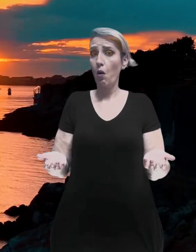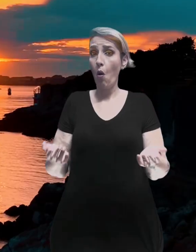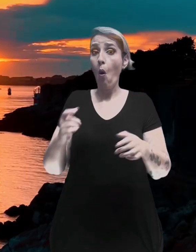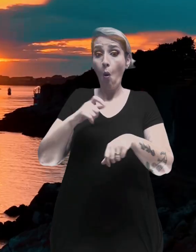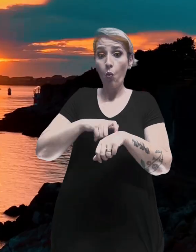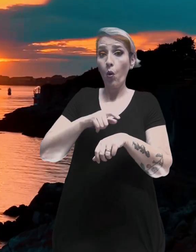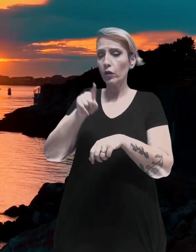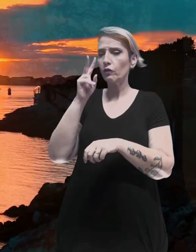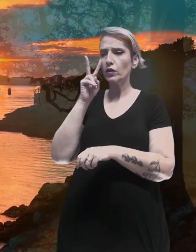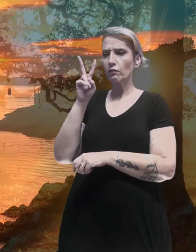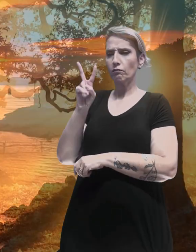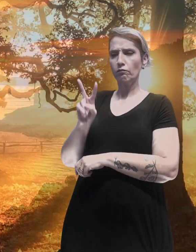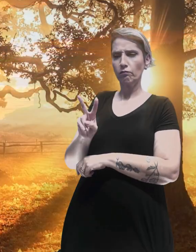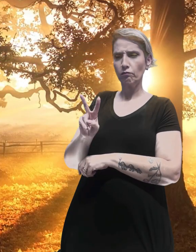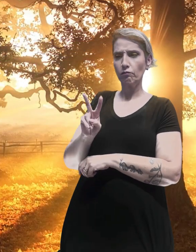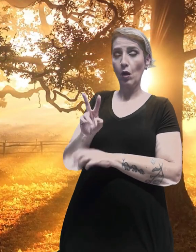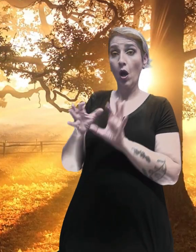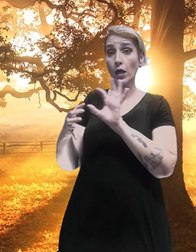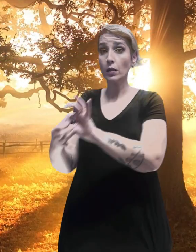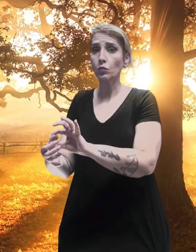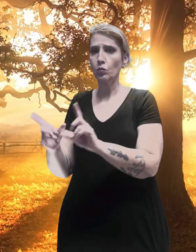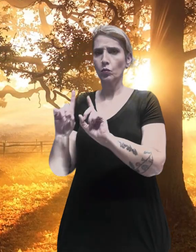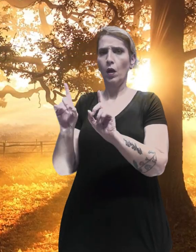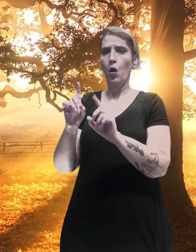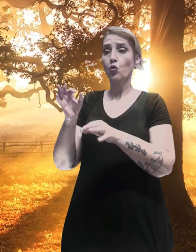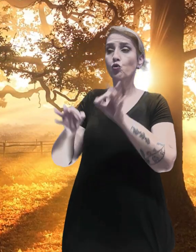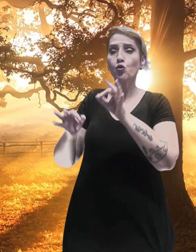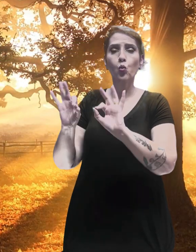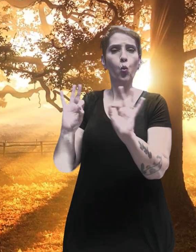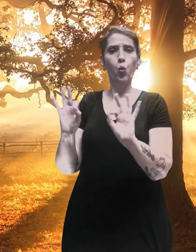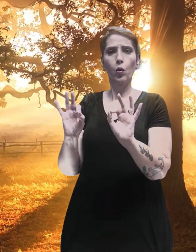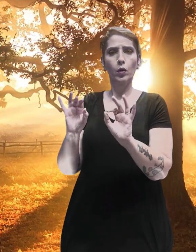Quando você observa sem se apegar... sem julgar...